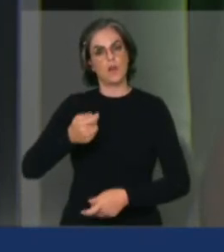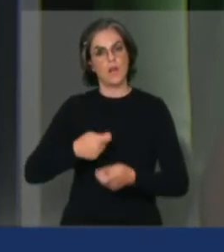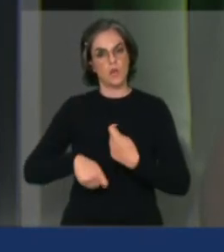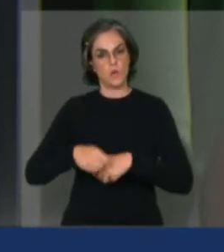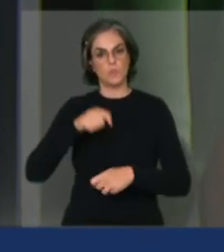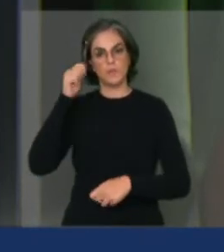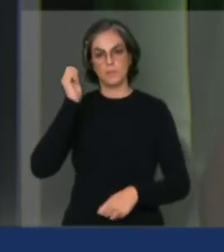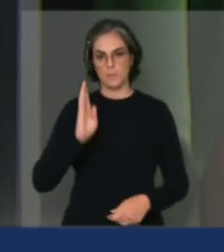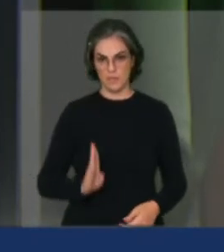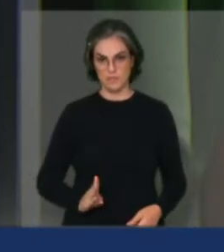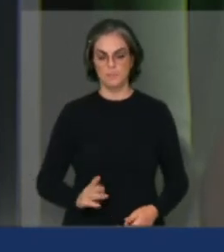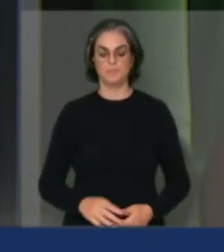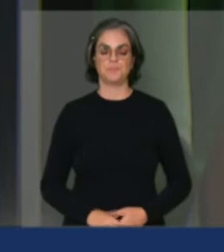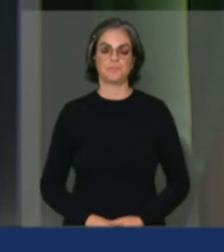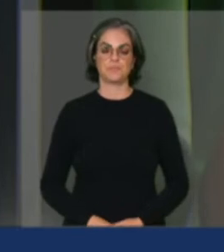ISSO... QUE EU PEÇO, E JÁ TENHO VÁRIOS DEPUTADOS QUE